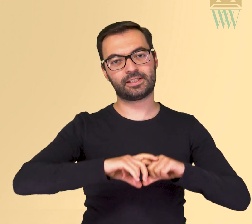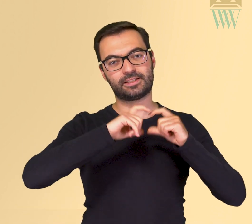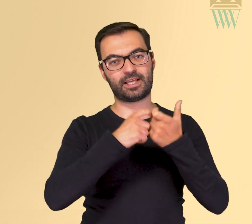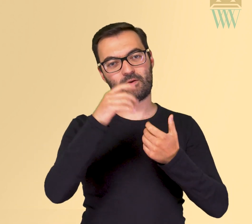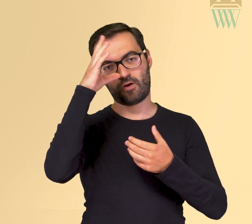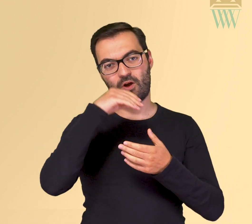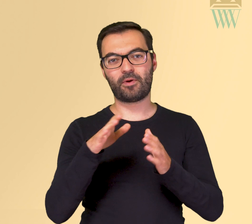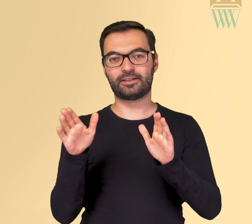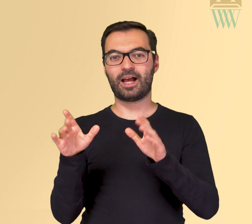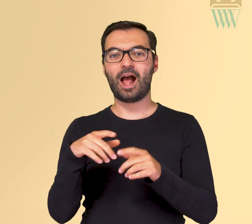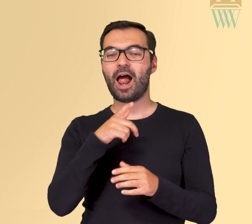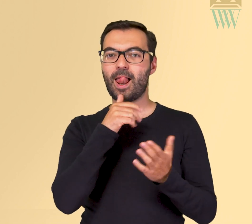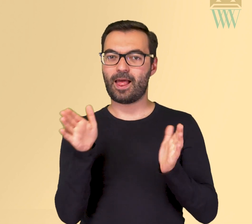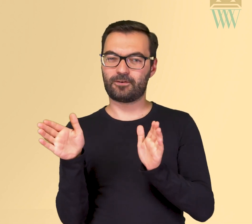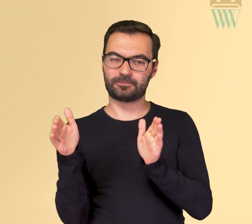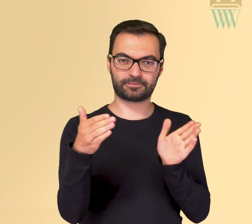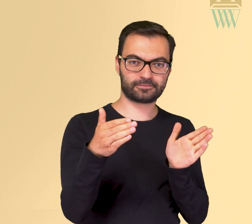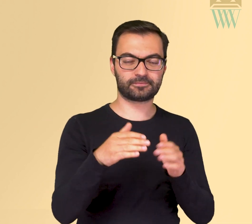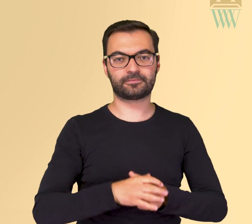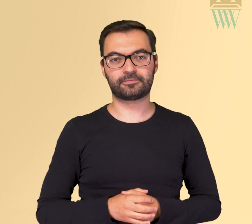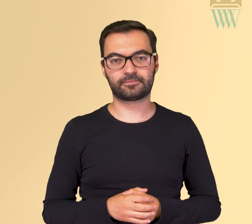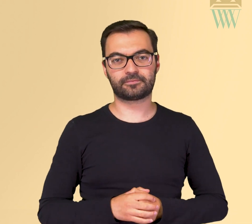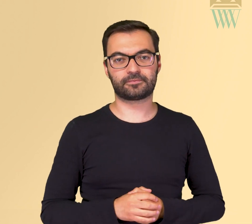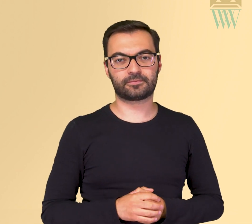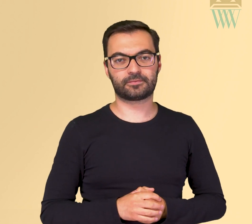Cała kompozycja jest zwrócona w lewo.